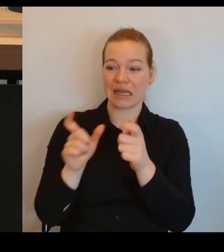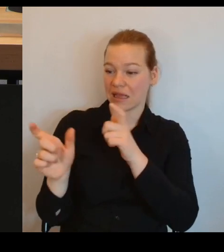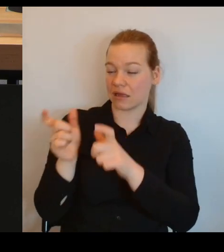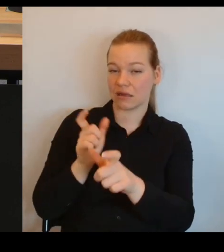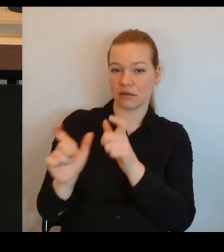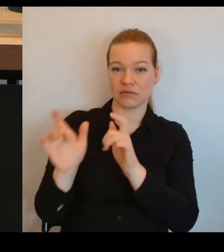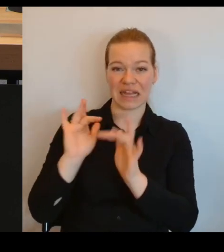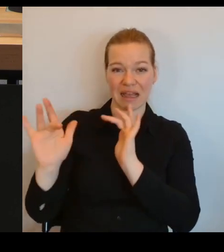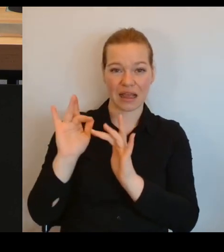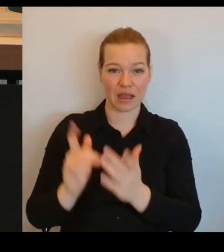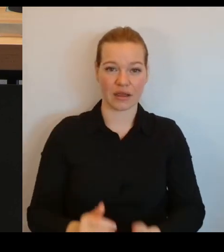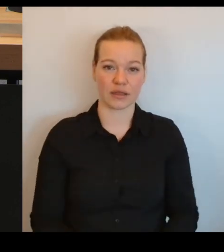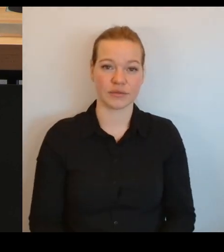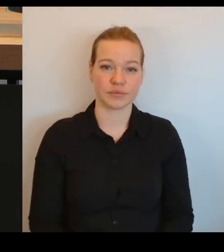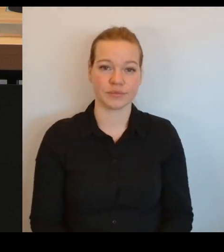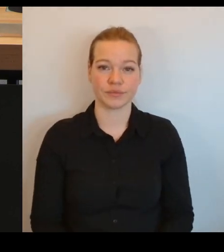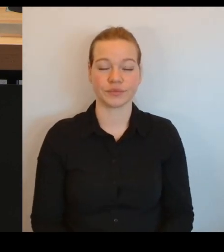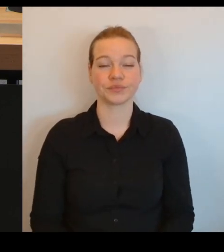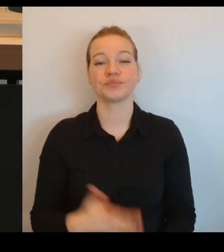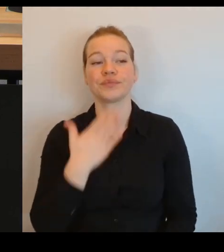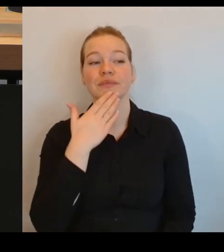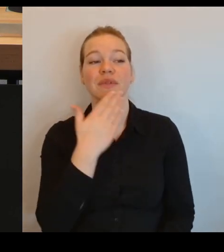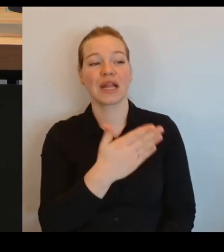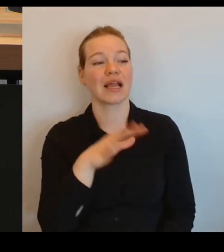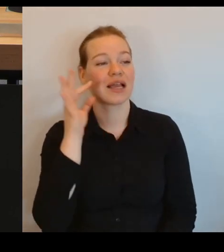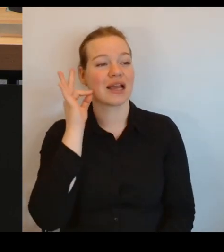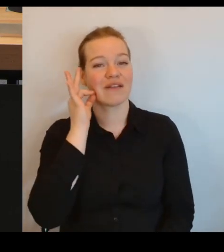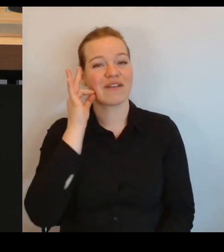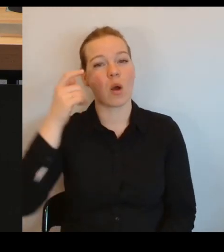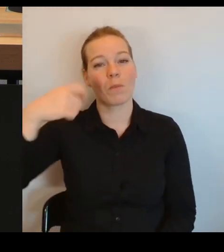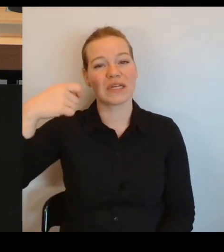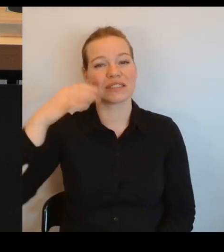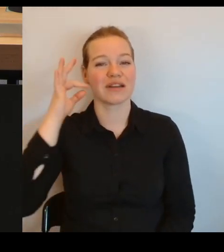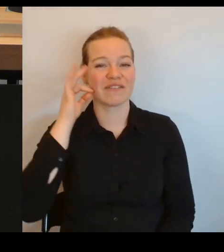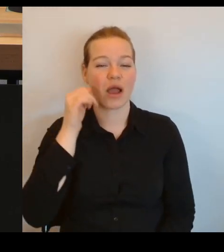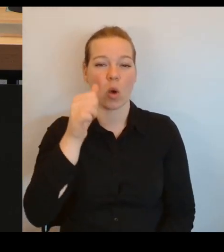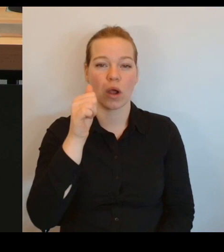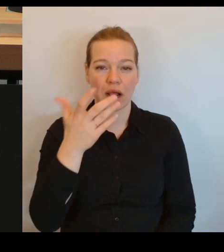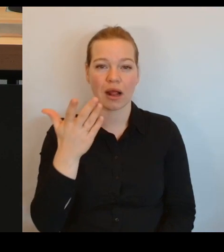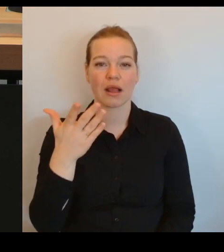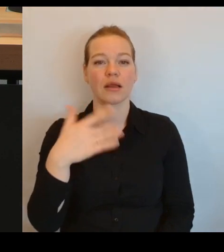weiteren Mitgliedern des Kollegiums und allen Mitarbeiterinnen des Rechnungshofs. Wir werden die zahlreichen fundierten